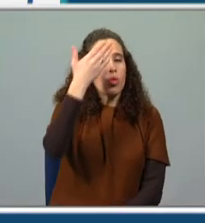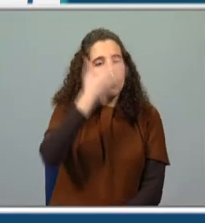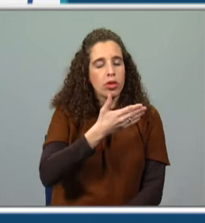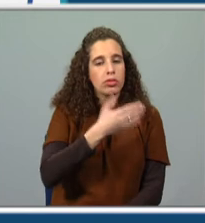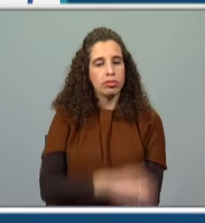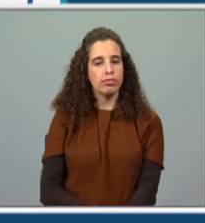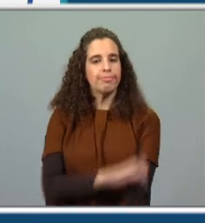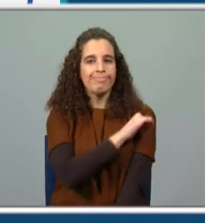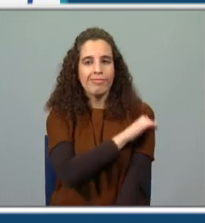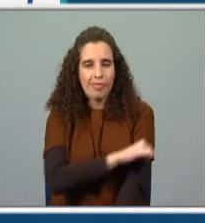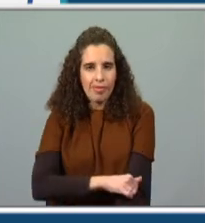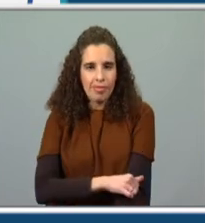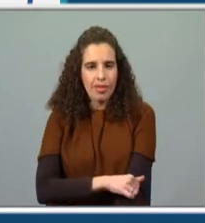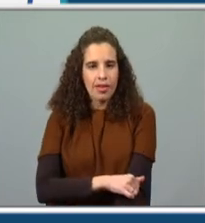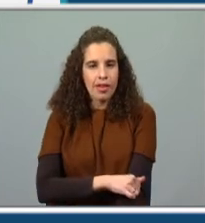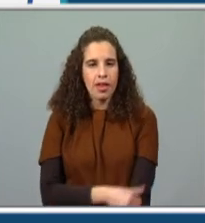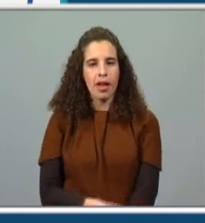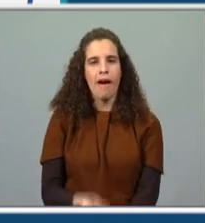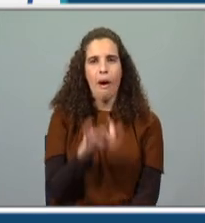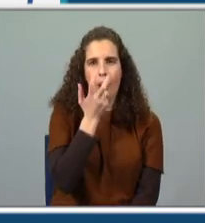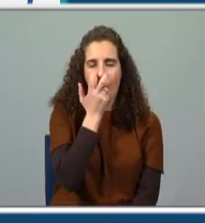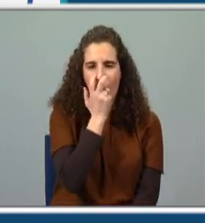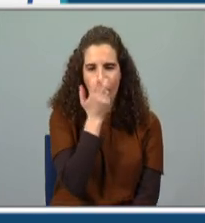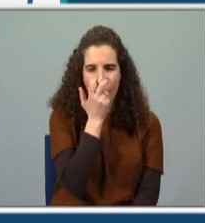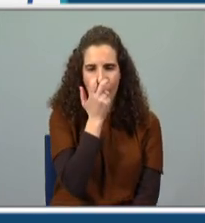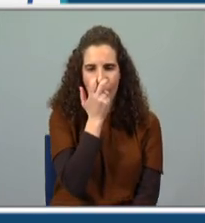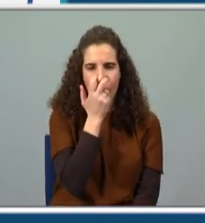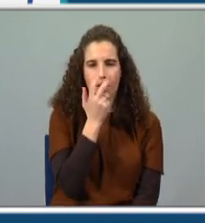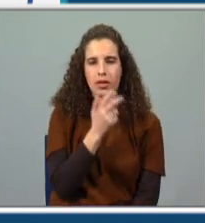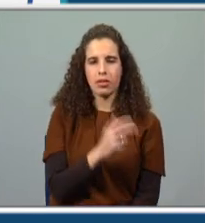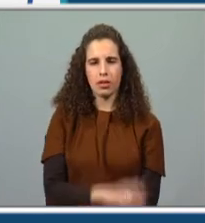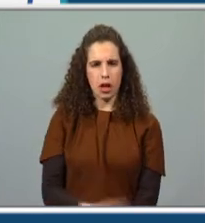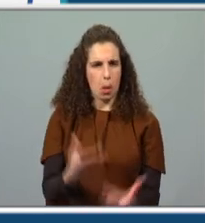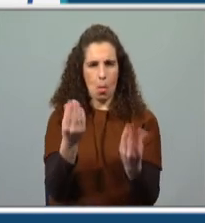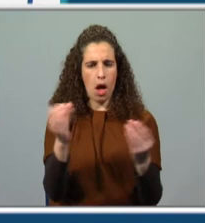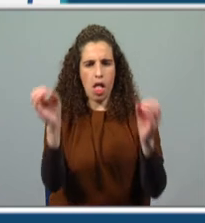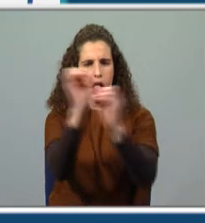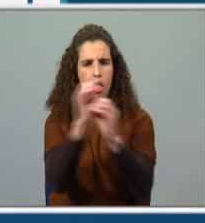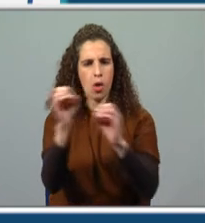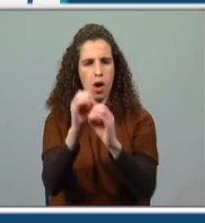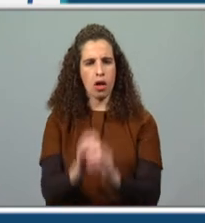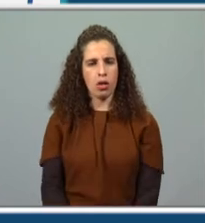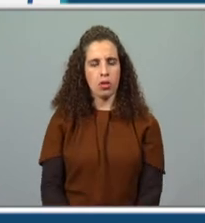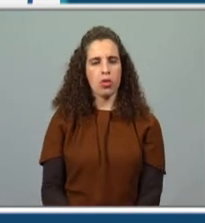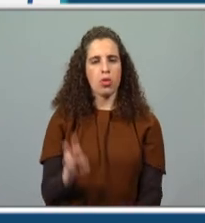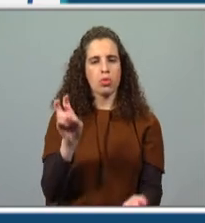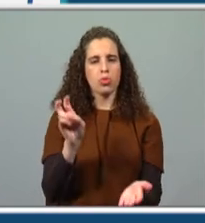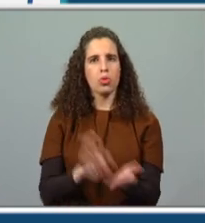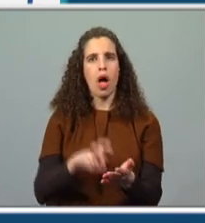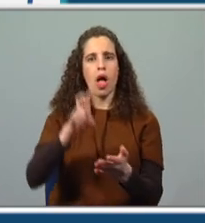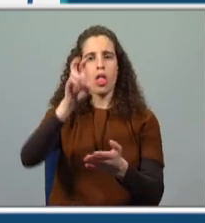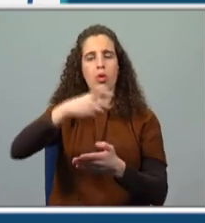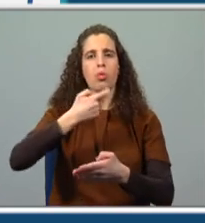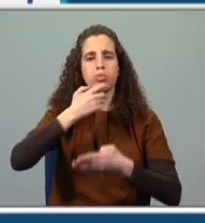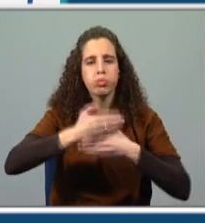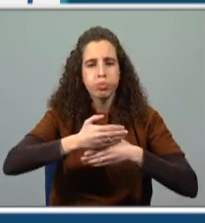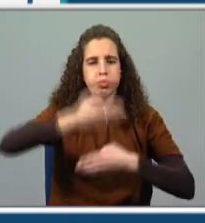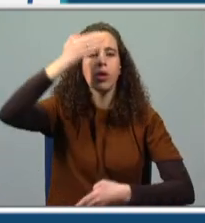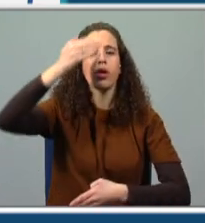um rapaz mais curioso e mais destemido saltou o muro e reparou com a fada que 一個更加好奇和無所畏懼的男孩跳牆，和仙女一起注意到